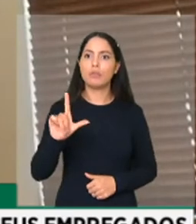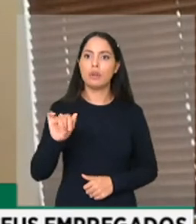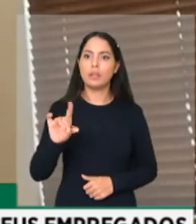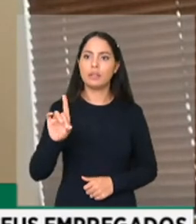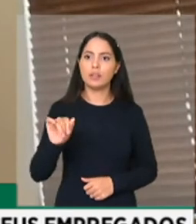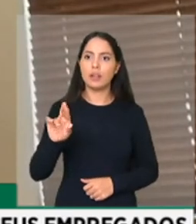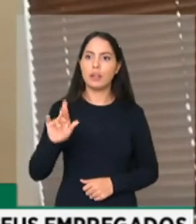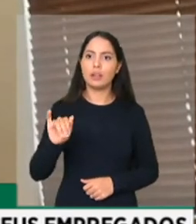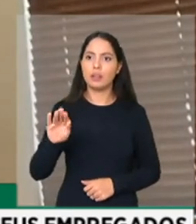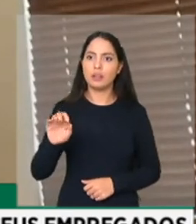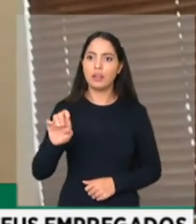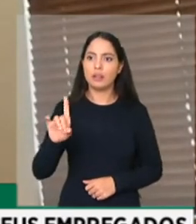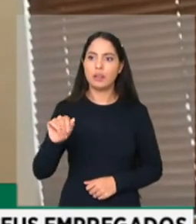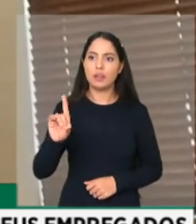ENCAMINHA O SOLIDARIEDADE?